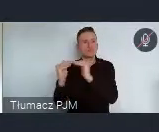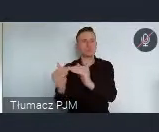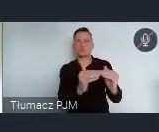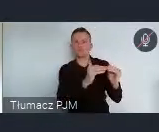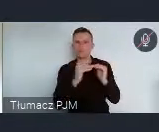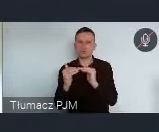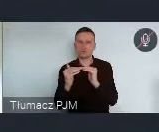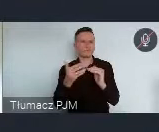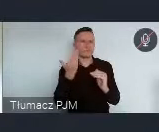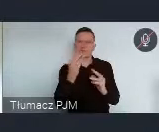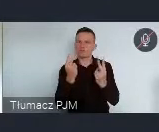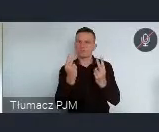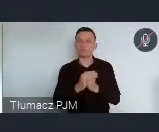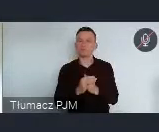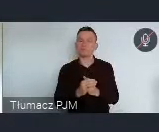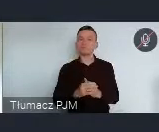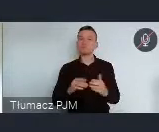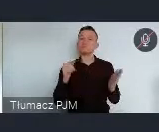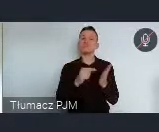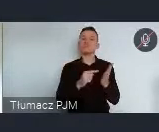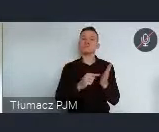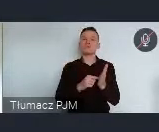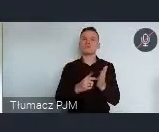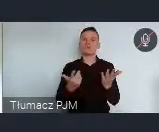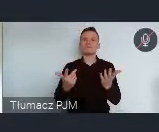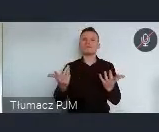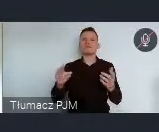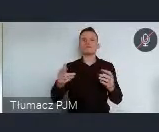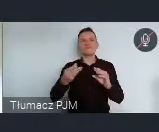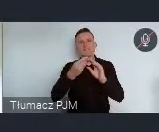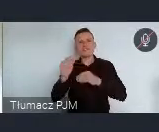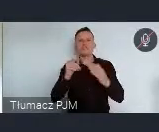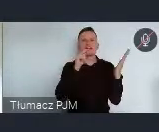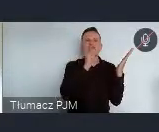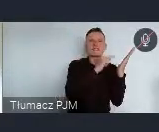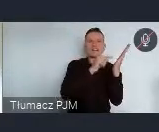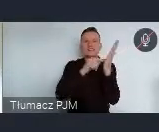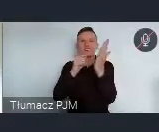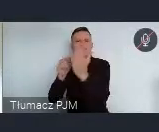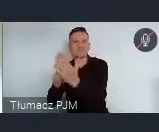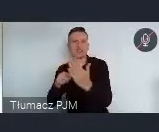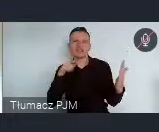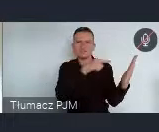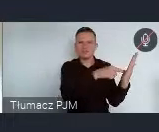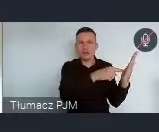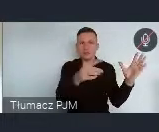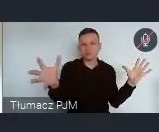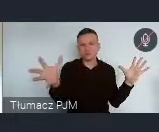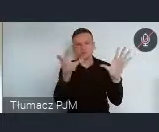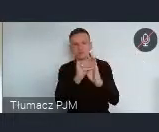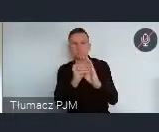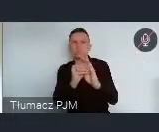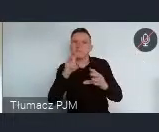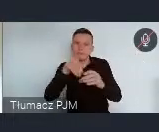która skupia już tutaj całą, większą grupę celów, począwszy od kwestii związanych z ubóstwem,